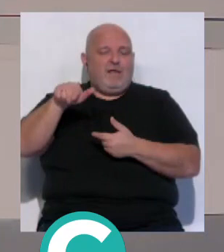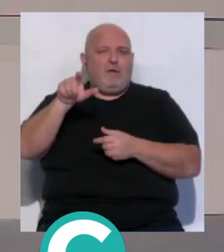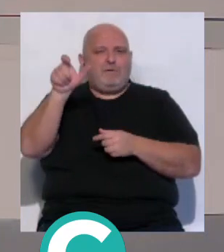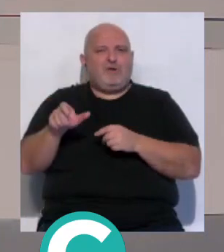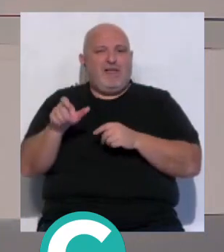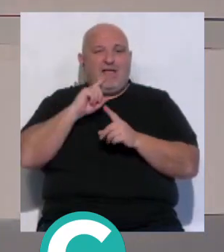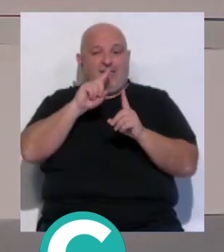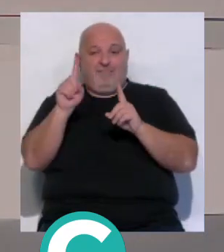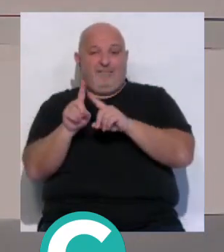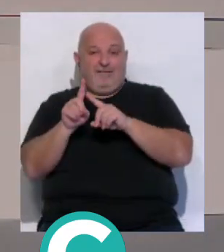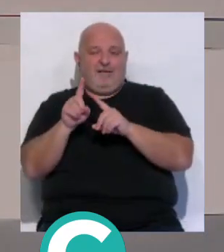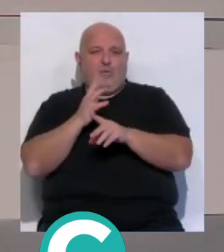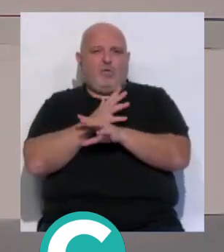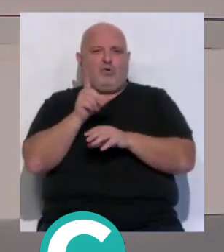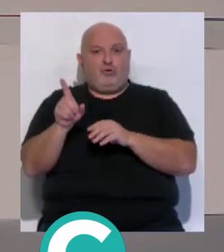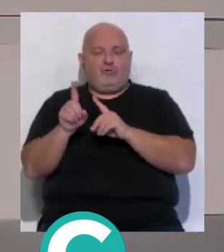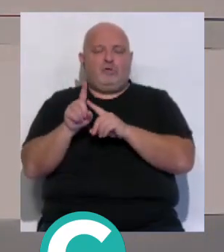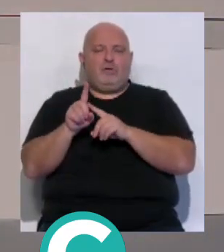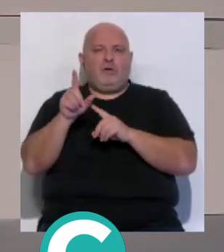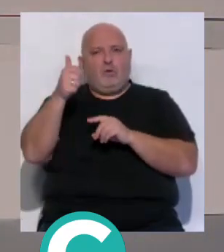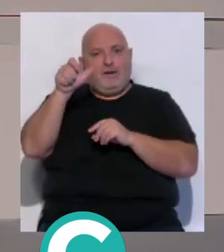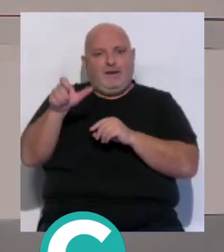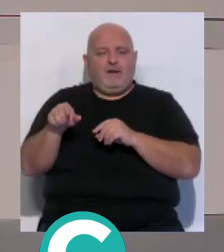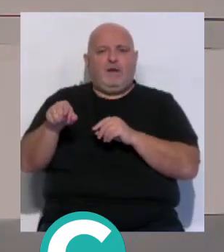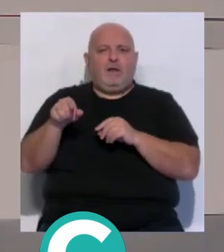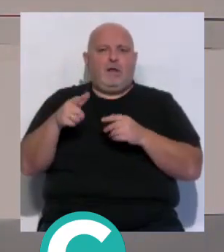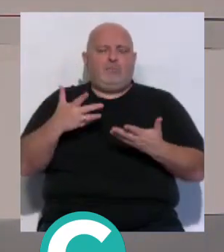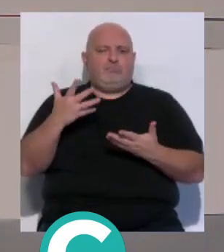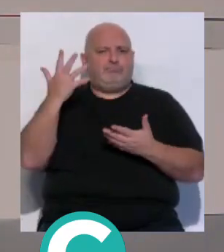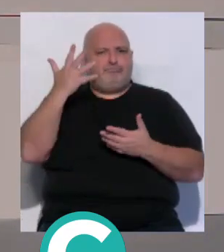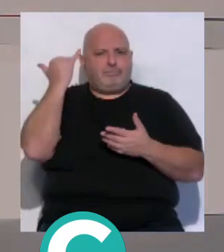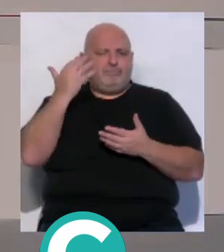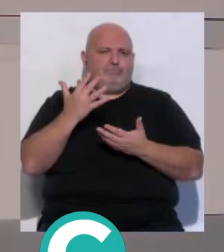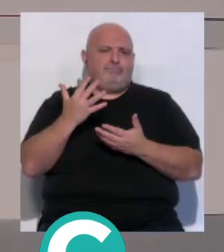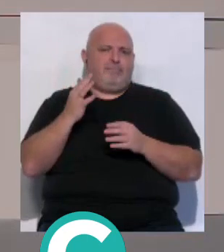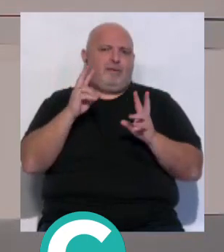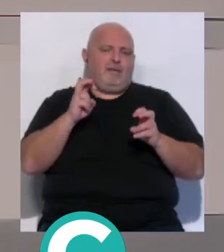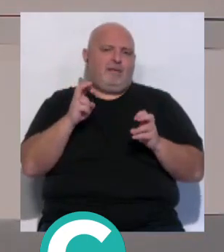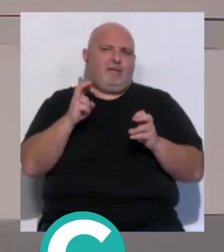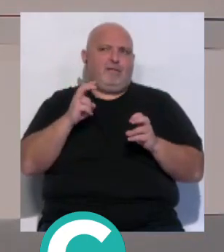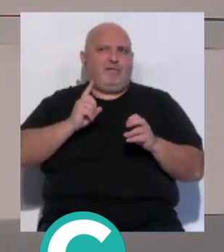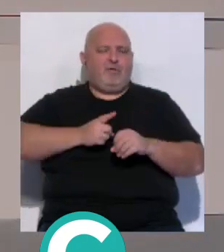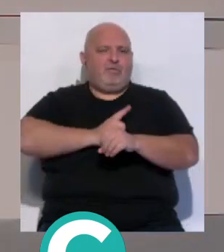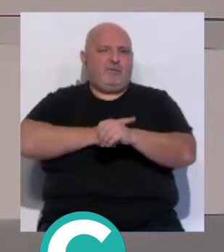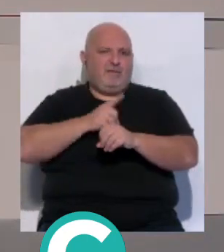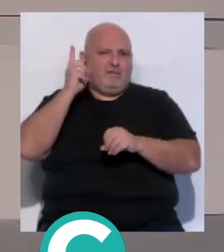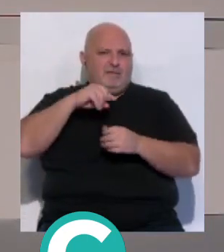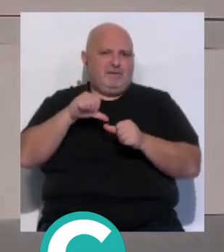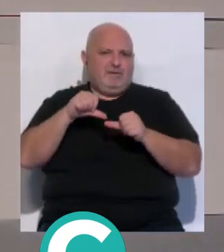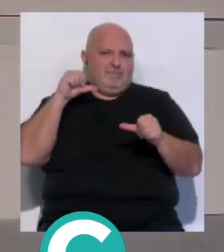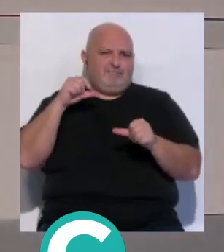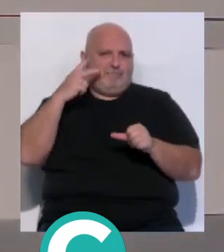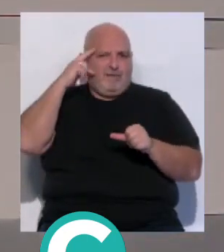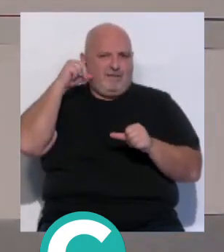persona muy muy actualizada que es lo importante ahora en las direcciones deportivas porque bueno